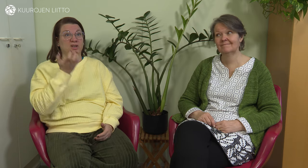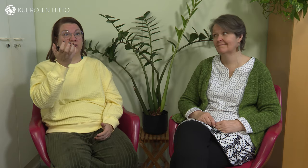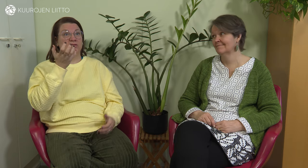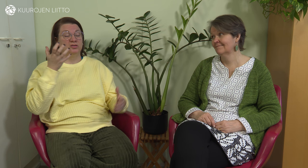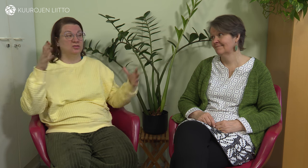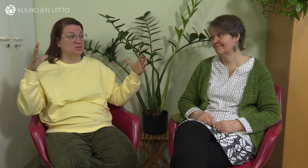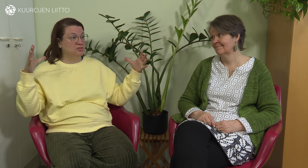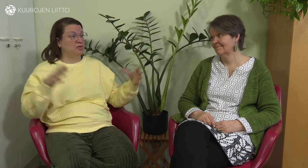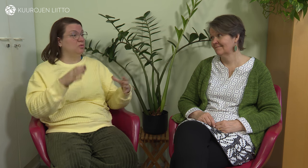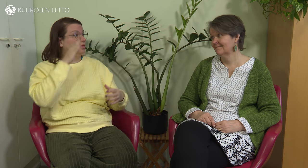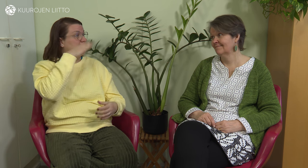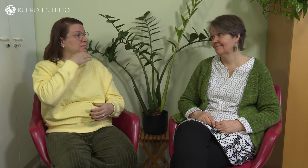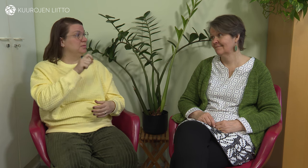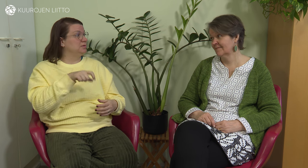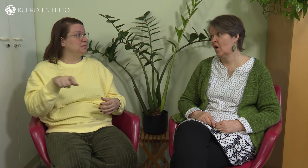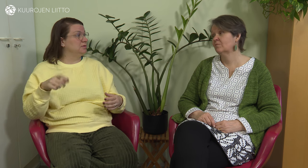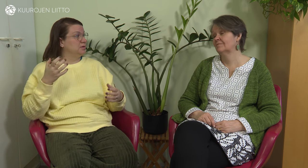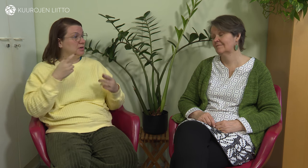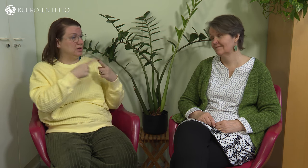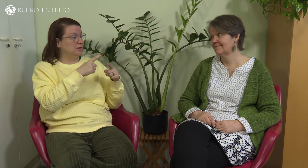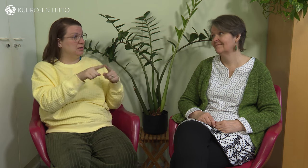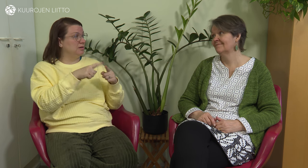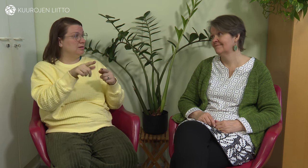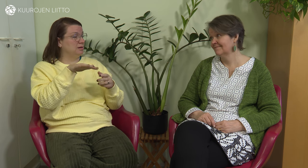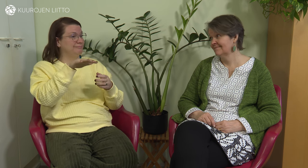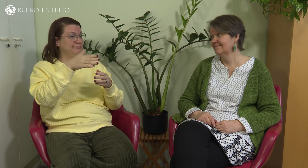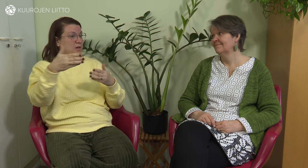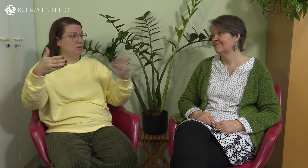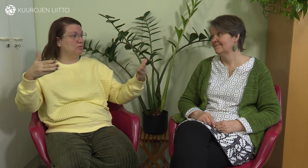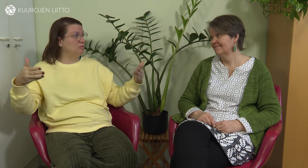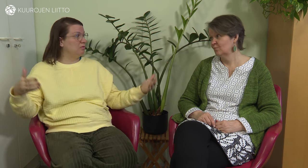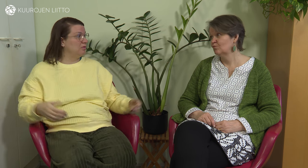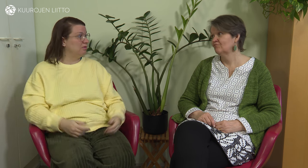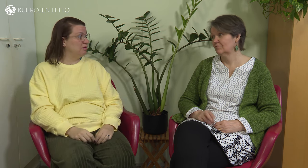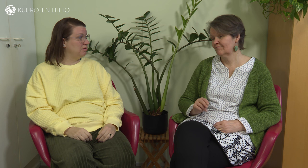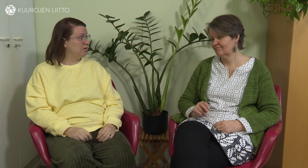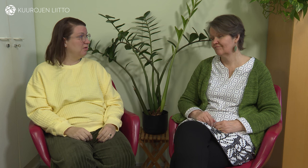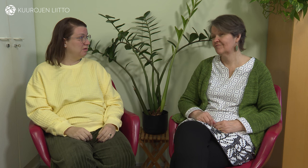Iso joukko ihmisiä ja tahoja.